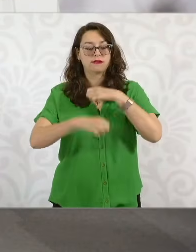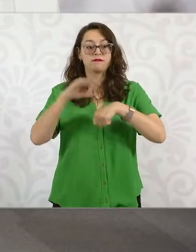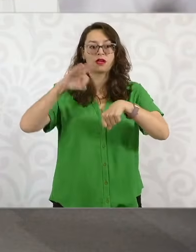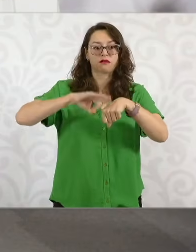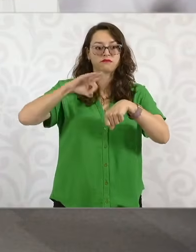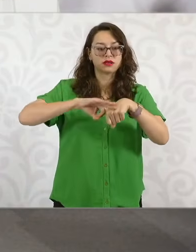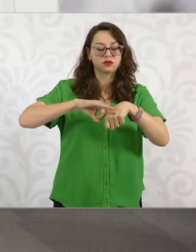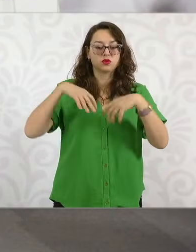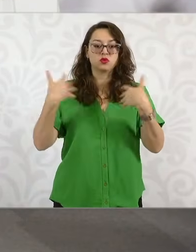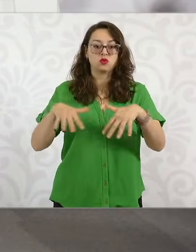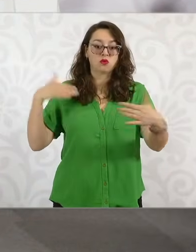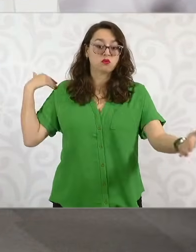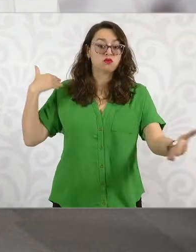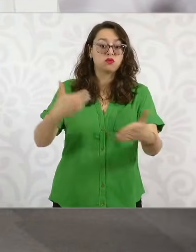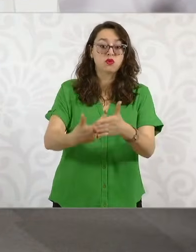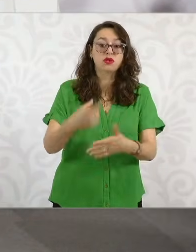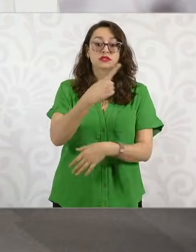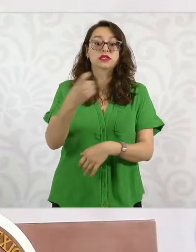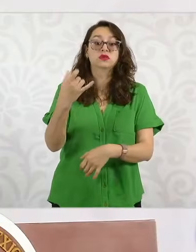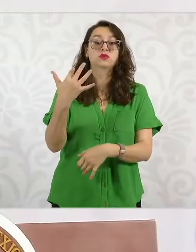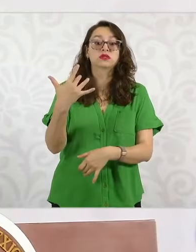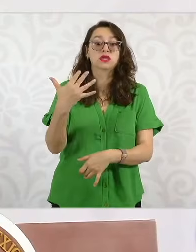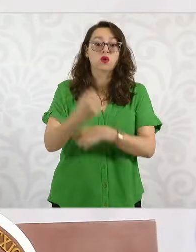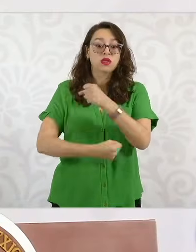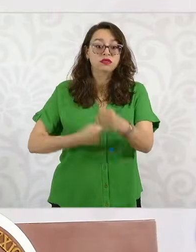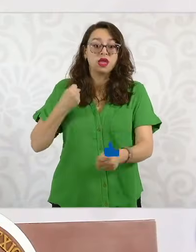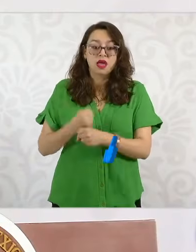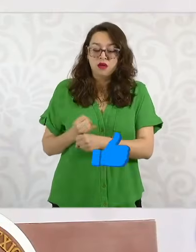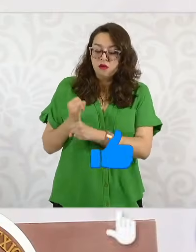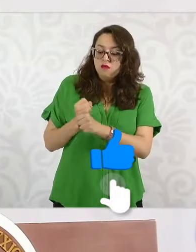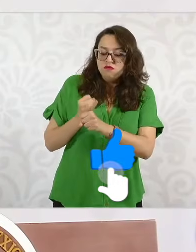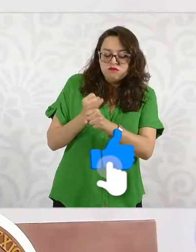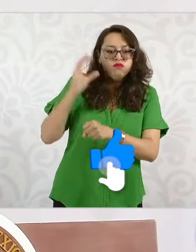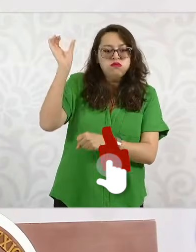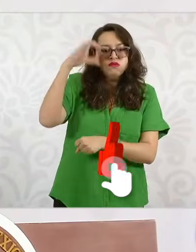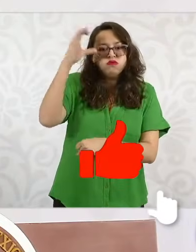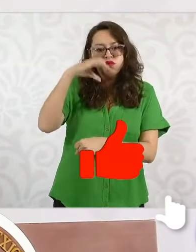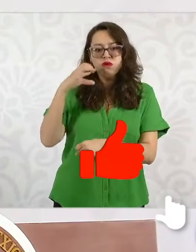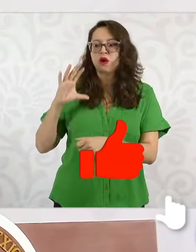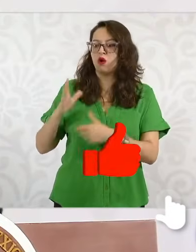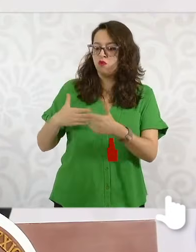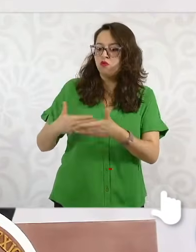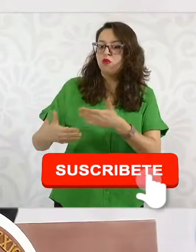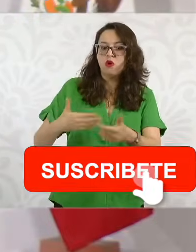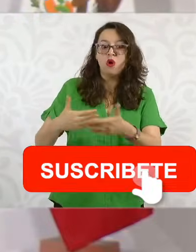con un legado de más de 150 años de innovación científica y de estos 80 han sido en México.